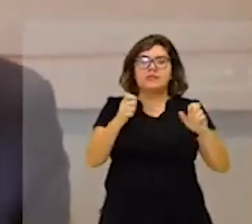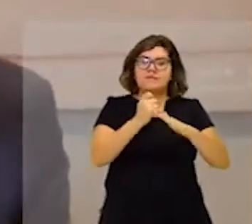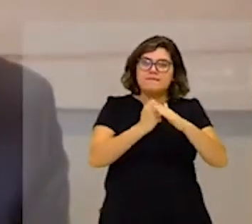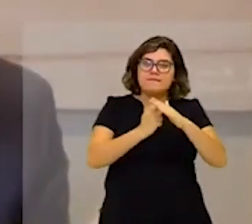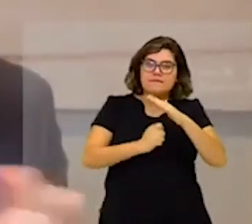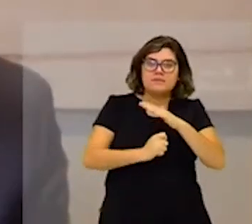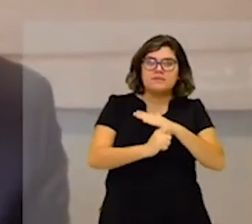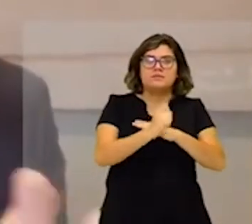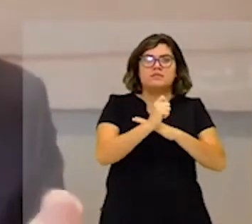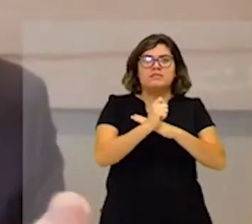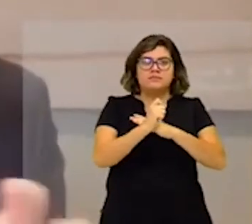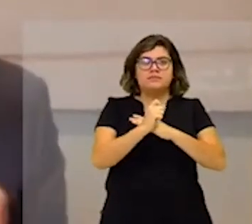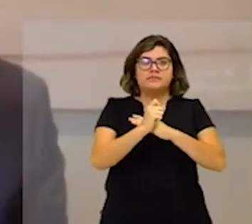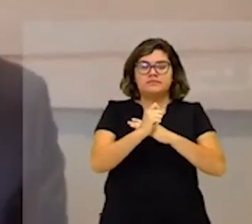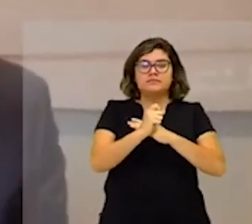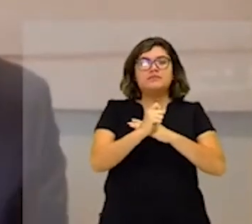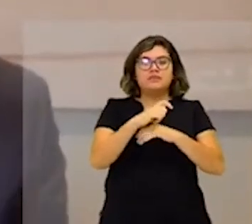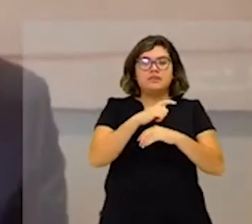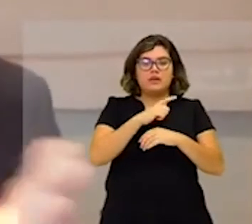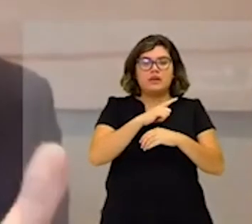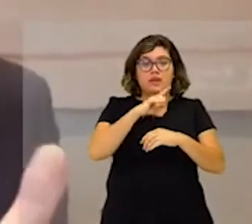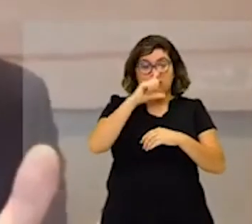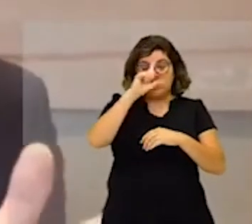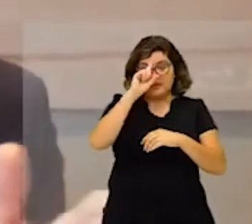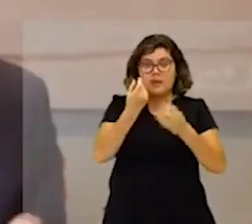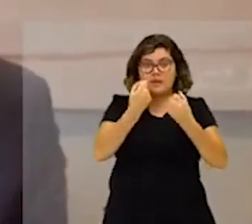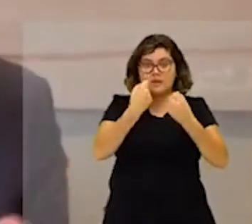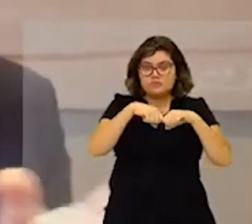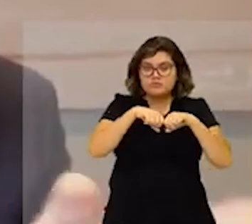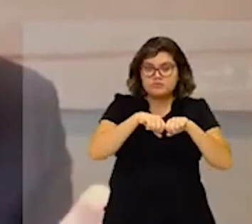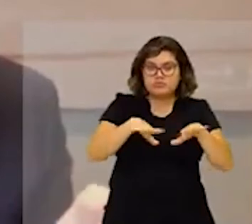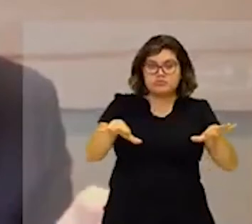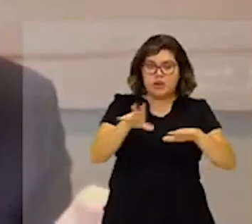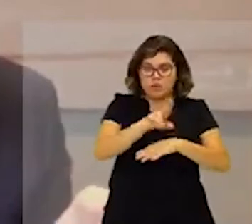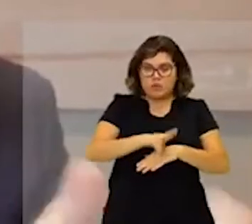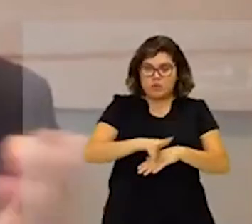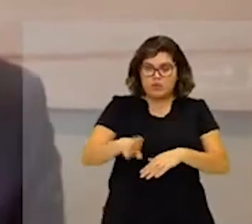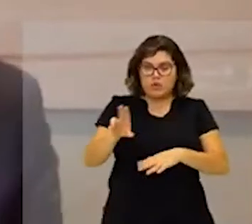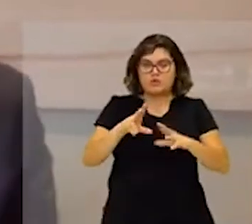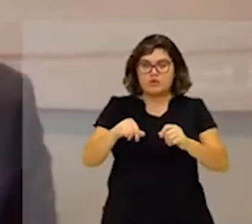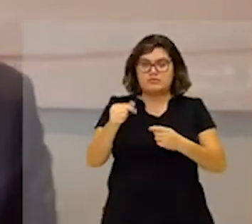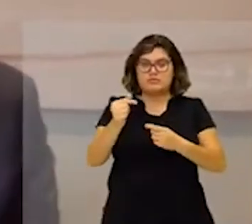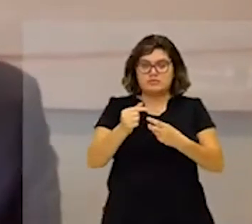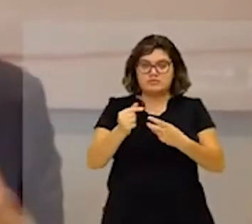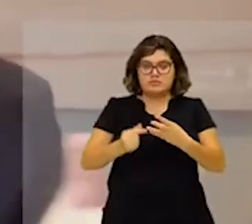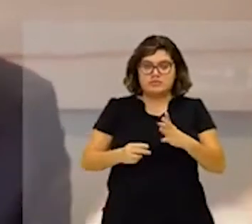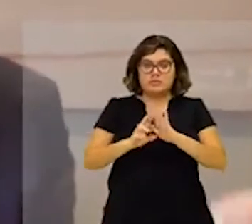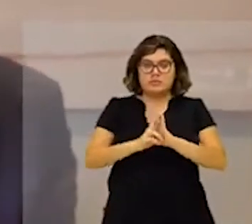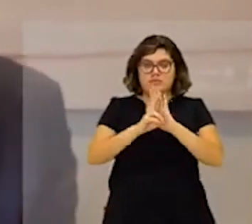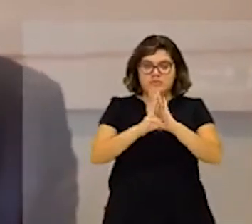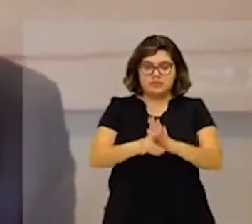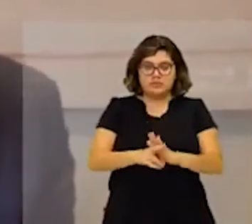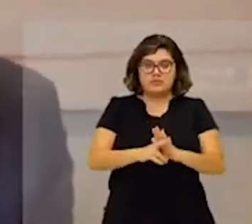nós temos a ideia da divisão a utilizando todos os critérios de representação do senado da câmara do